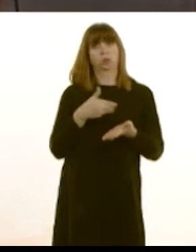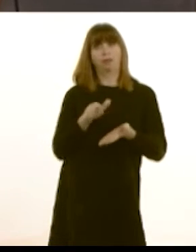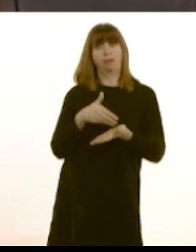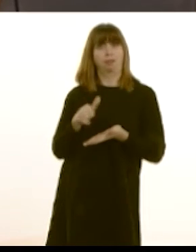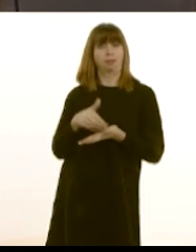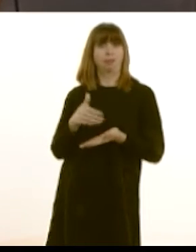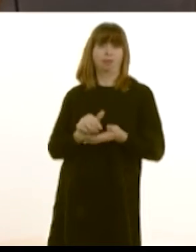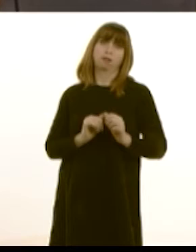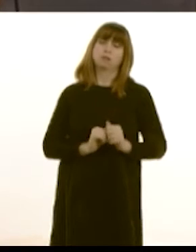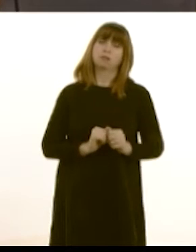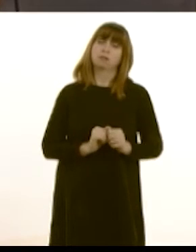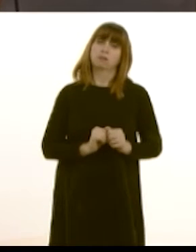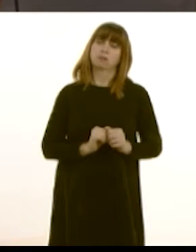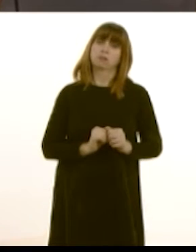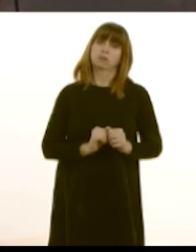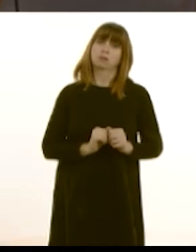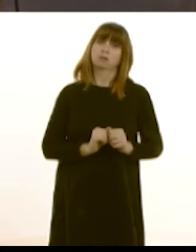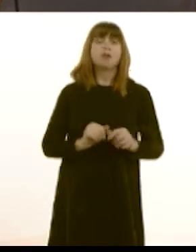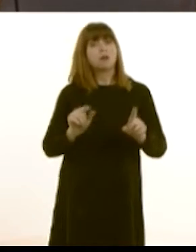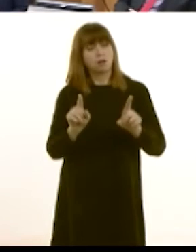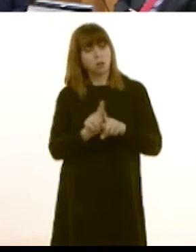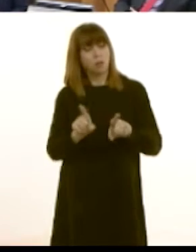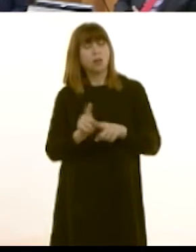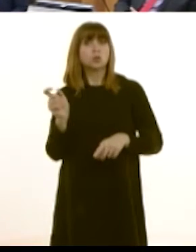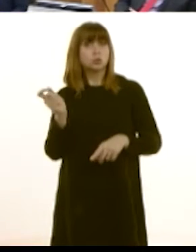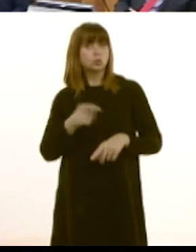‚ chymunedau a hefyd preswylwyr pan fÙnt yn meddwl am drosglwyddo asedau.